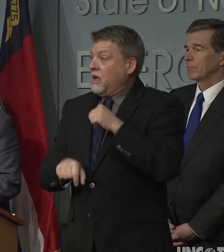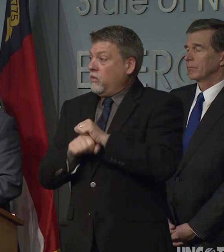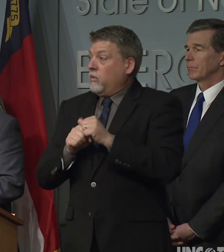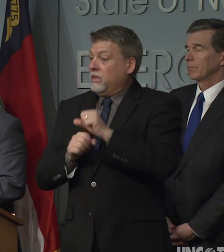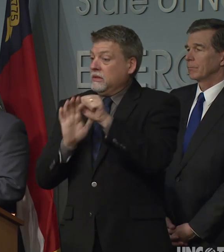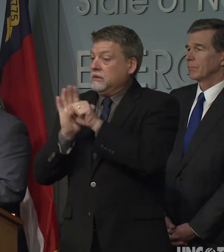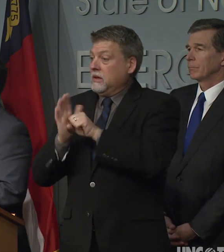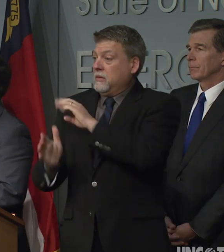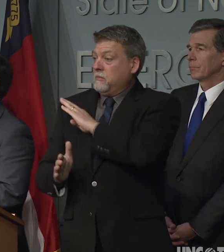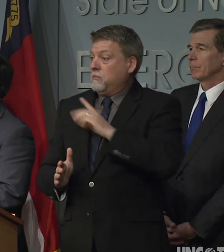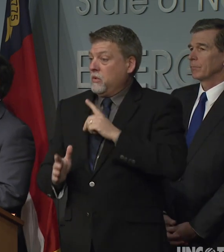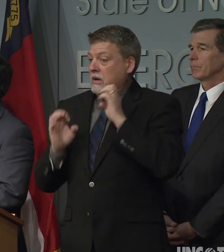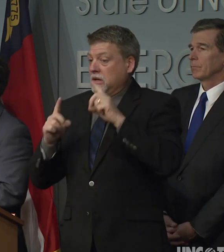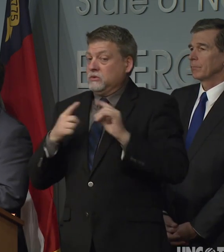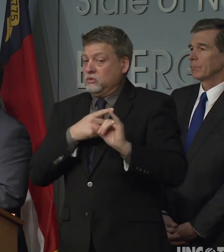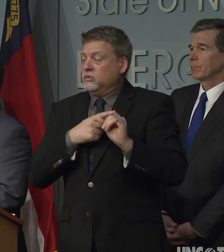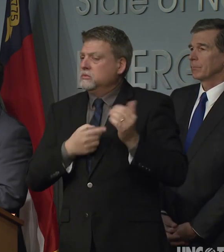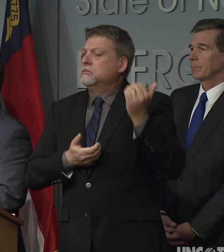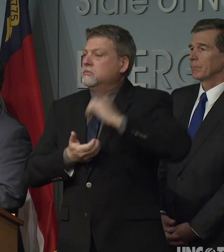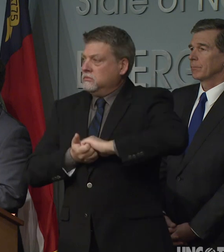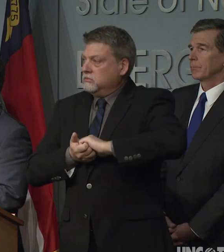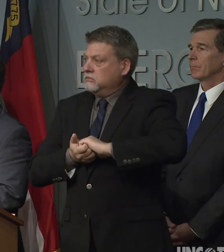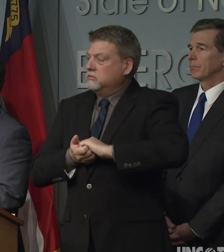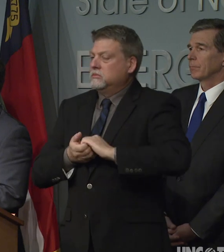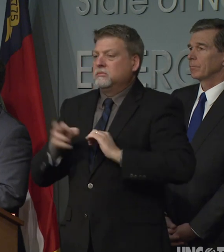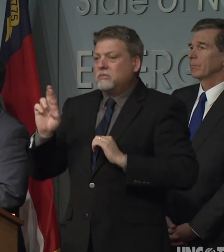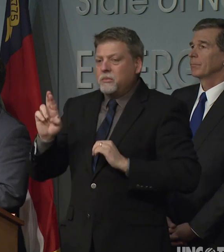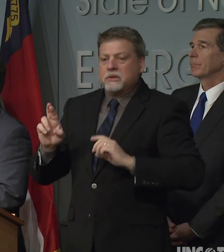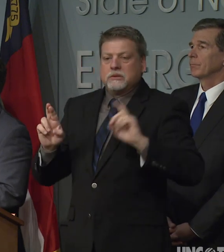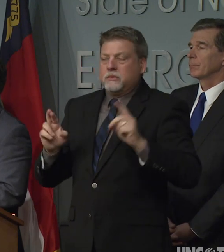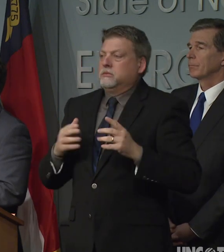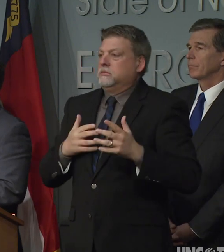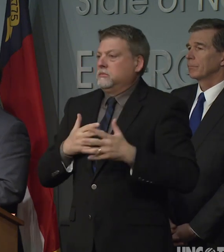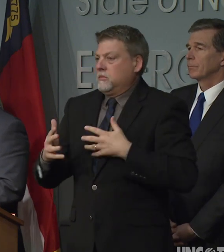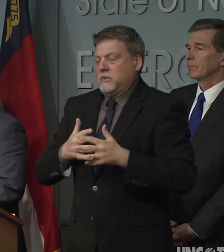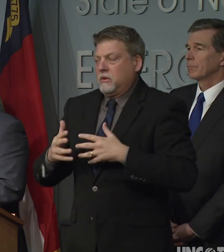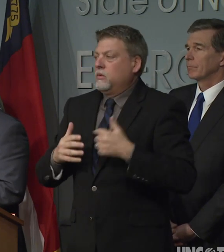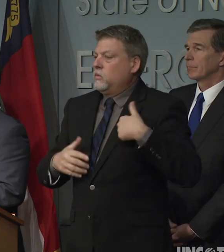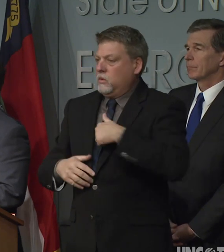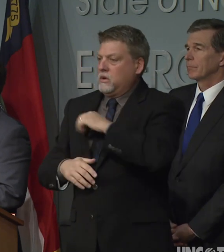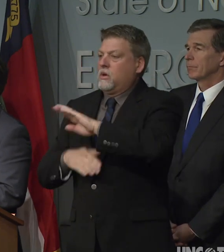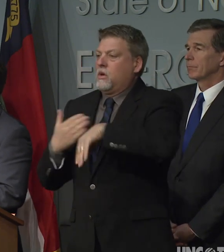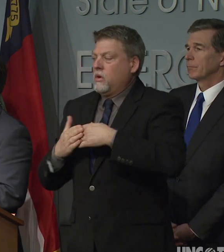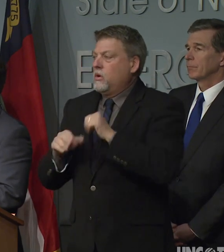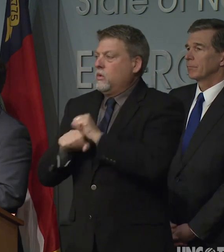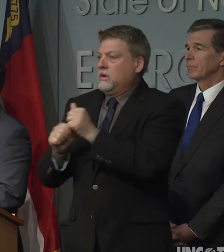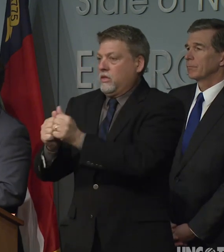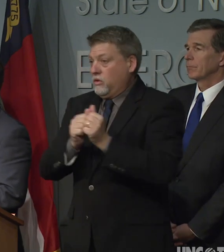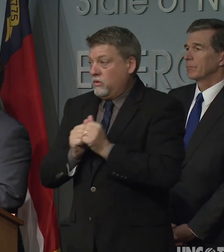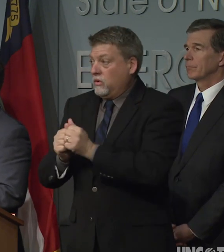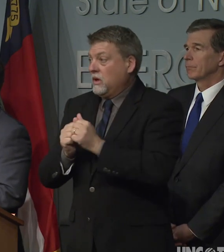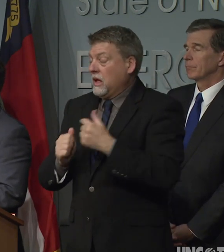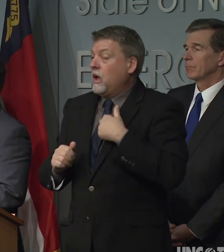equipo del gobernador, yo también esté trabajando con el en la Junta estatal educativa todos estamos colaborando y